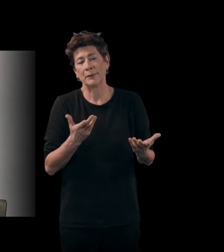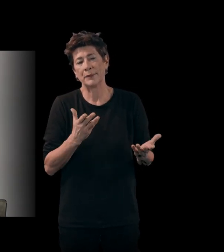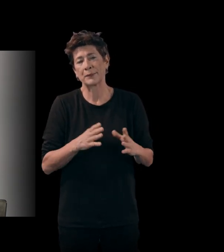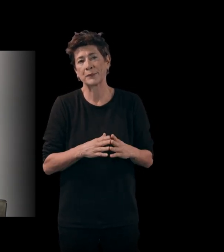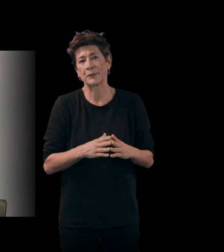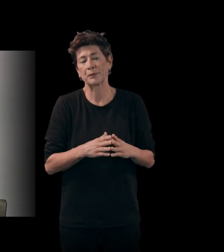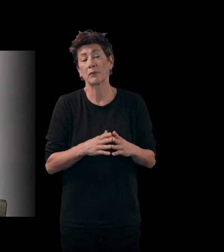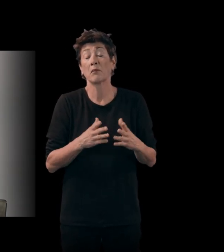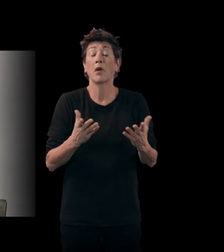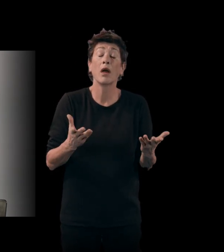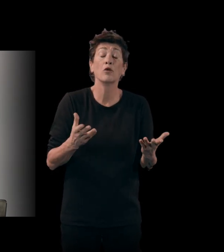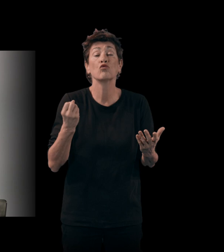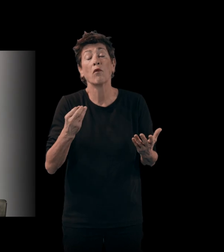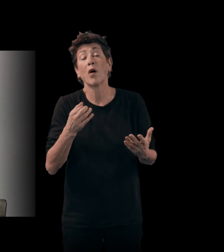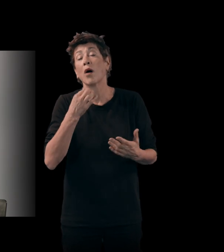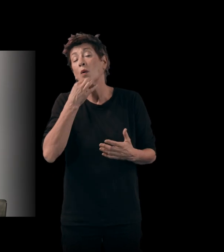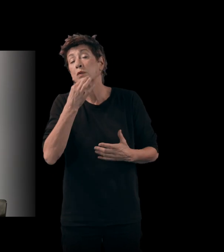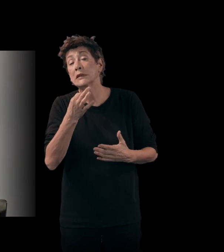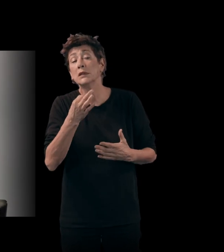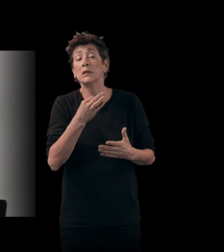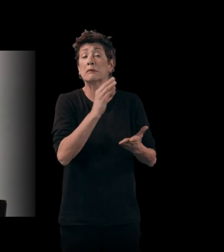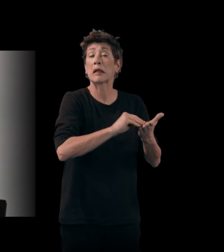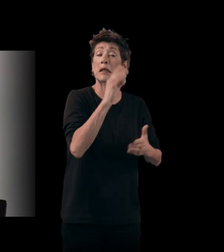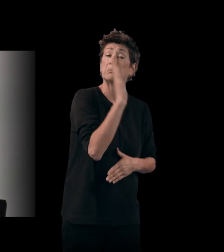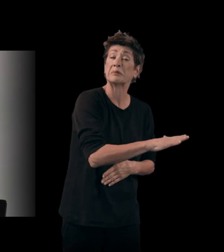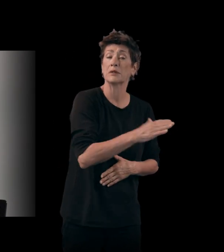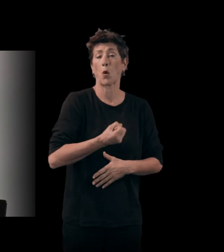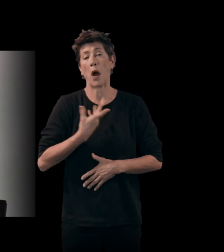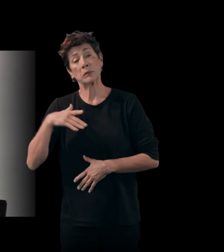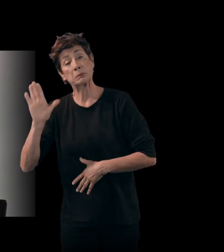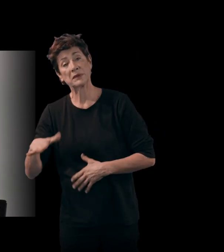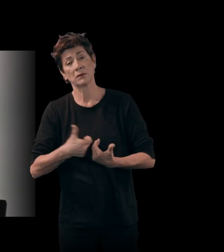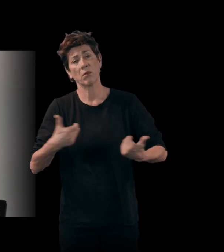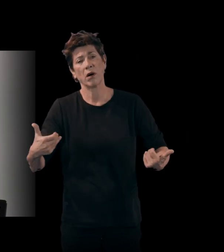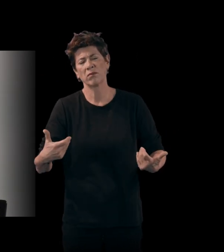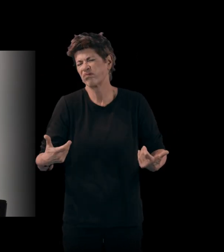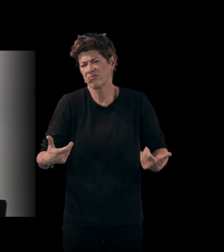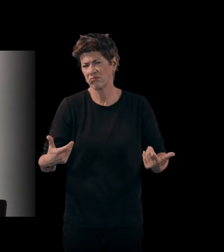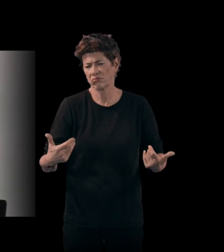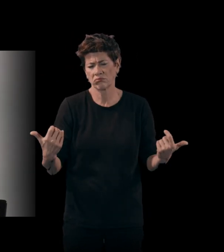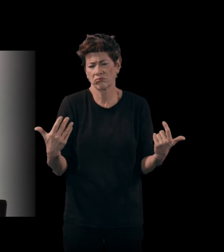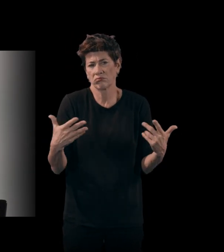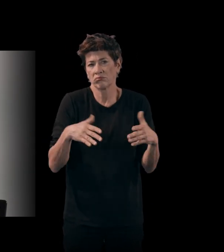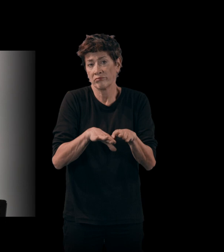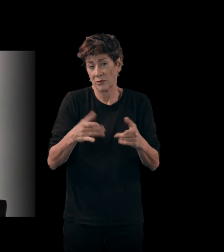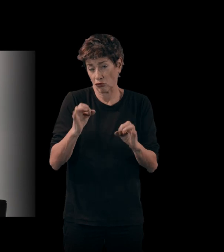La distinction qu’on fait entre l’oral et l’écrit, c’est parfois assez surfait. Je pense que c’est l’intérêt de la littérature de questionner ces